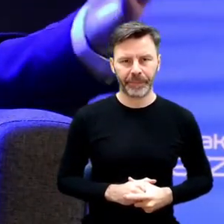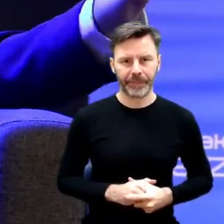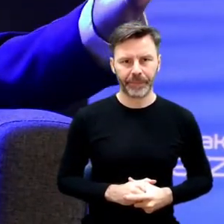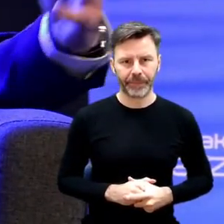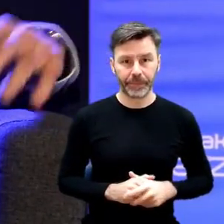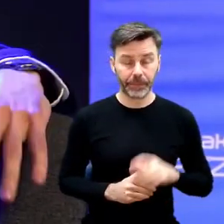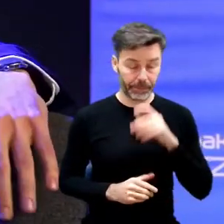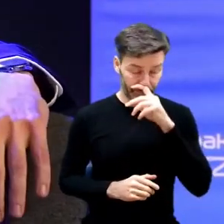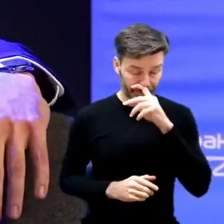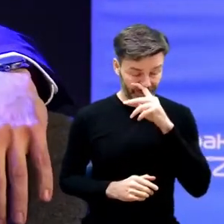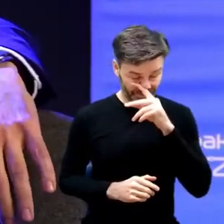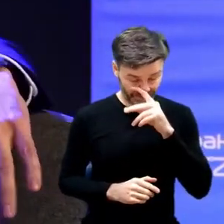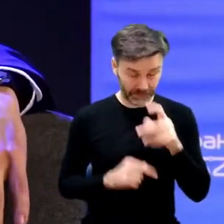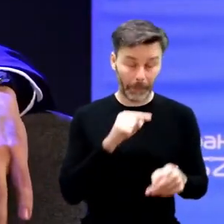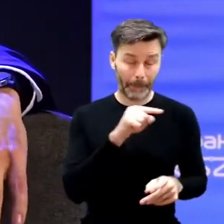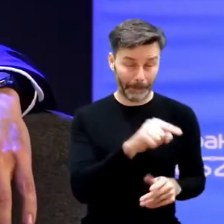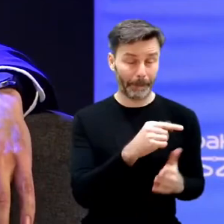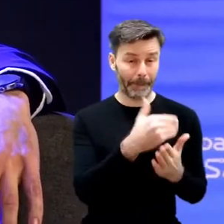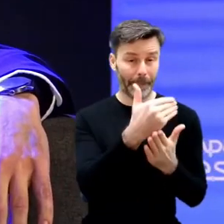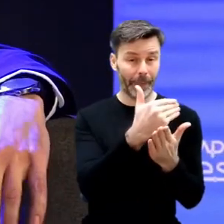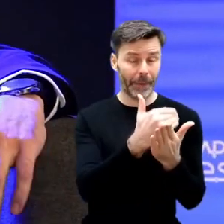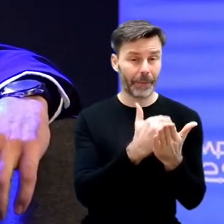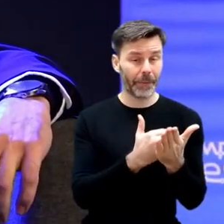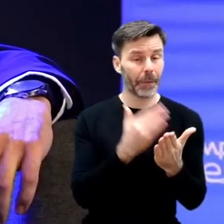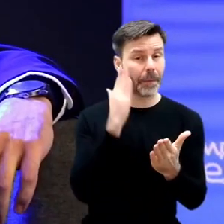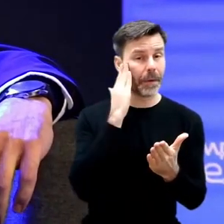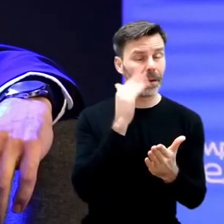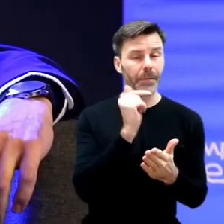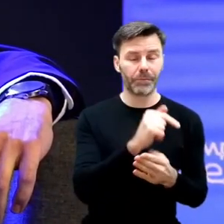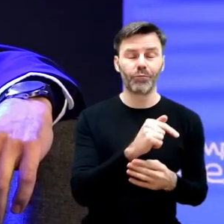Sama w sobie ta nazwa najbardziej jest adekwatna.